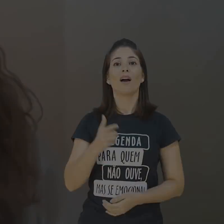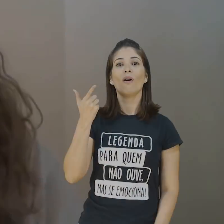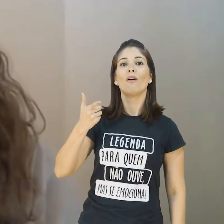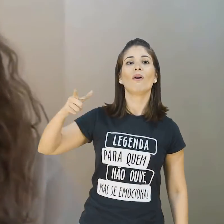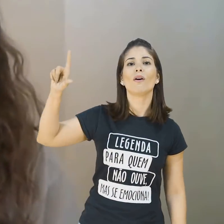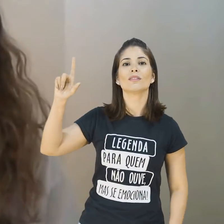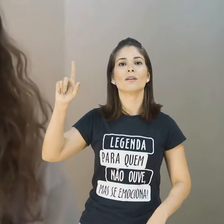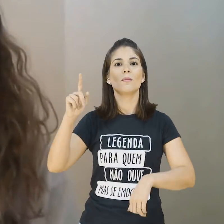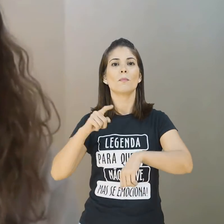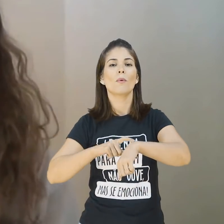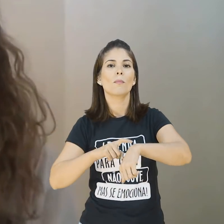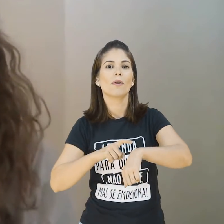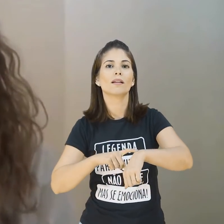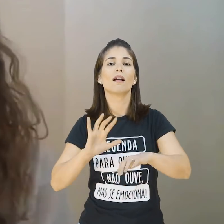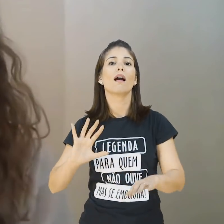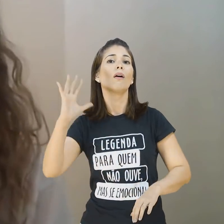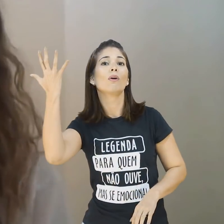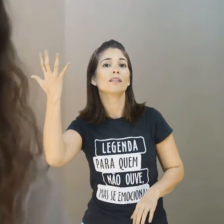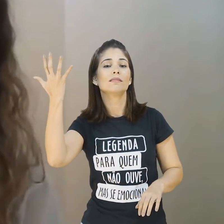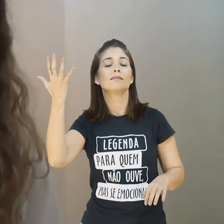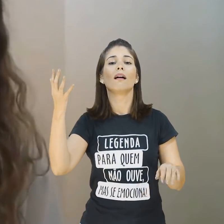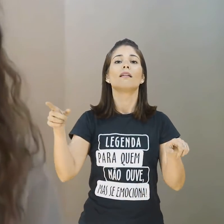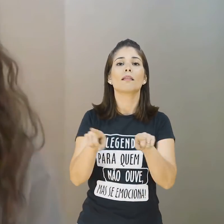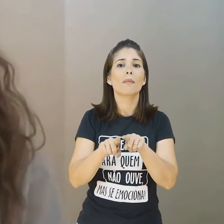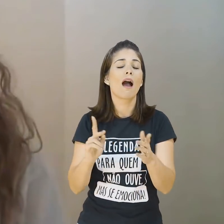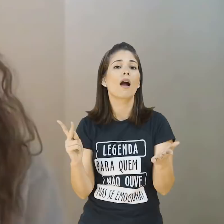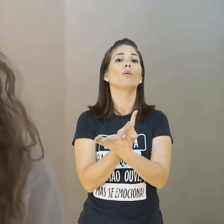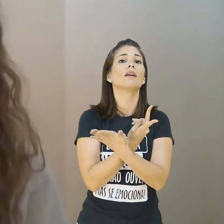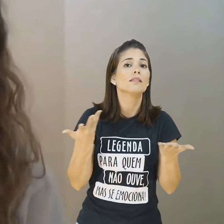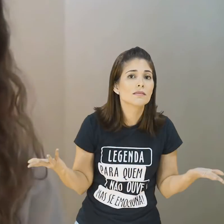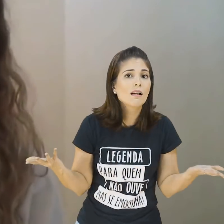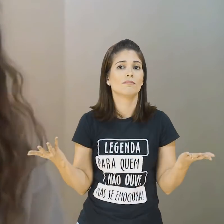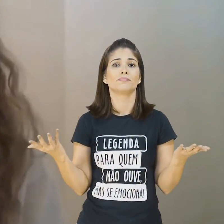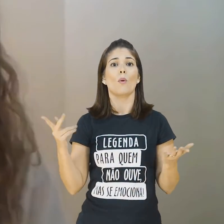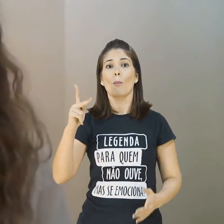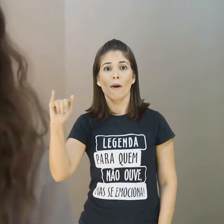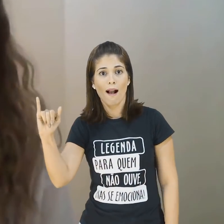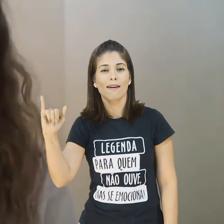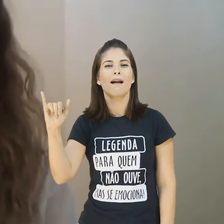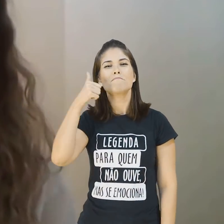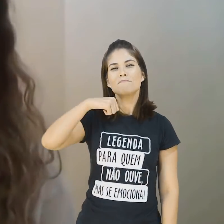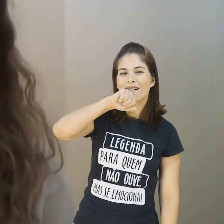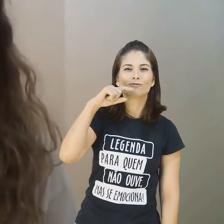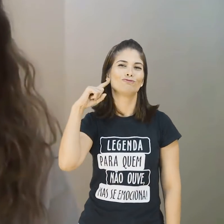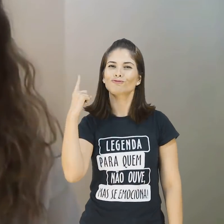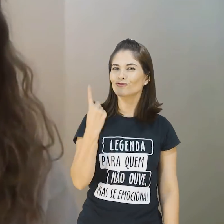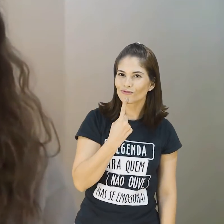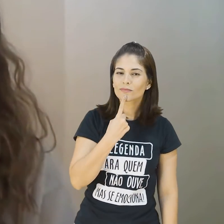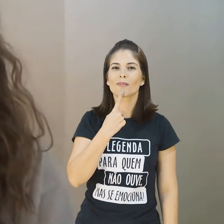[Patrícia] Em outras situações que acontecem com pais... Pais surdos e crianças ouvintes.